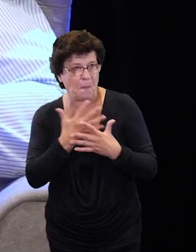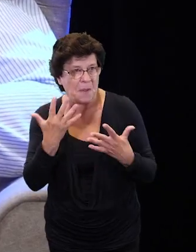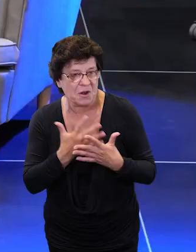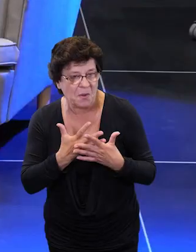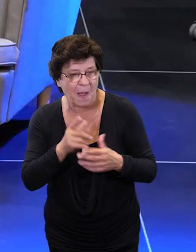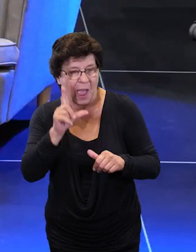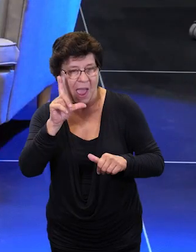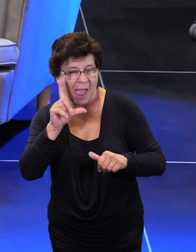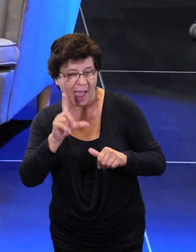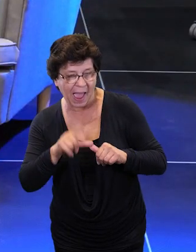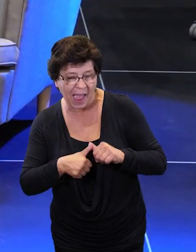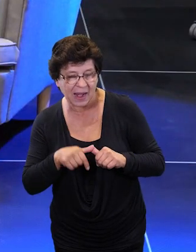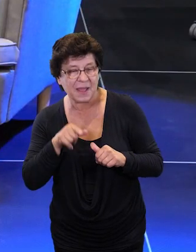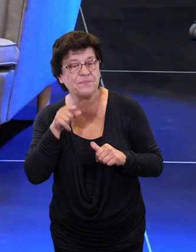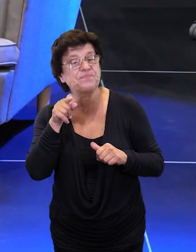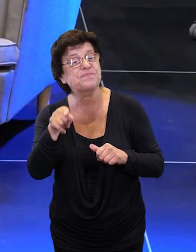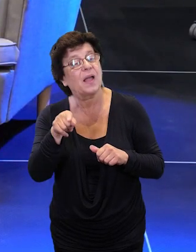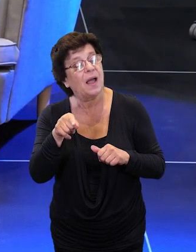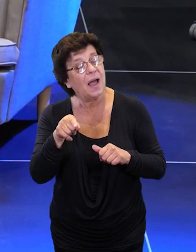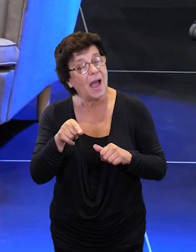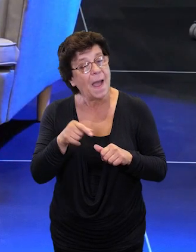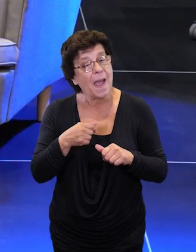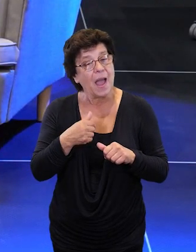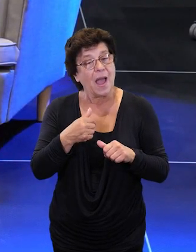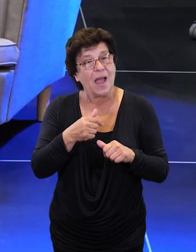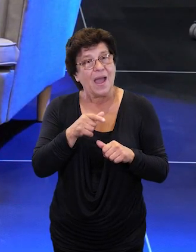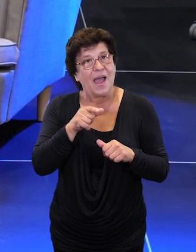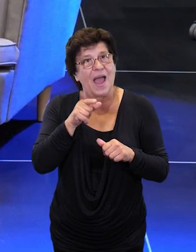Potem mieli znowu pogorszenie, bo miałem wrażenie, że przestali w to wierzyć już po roku,